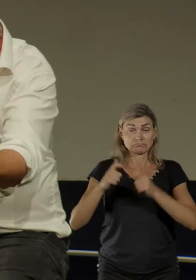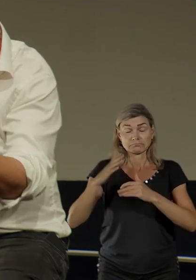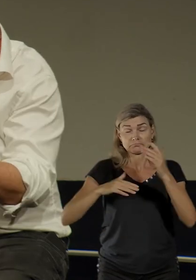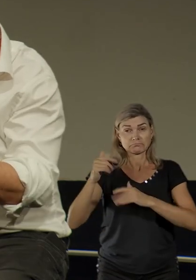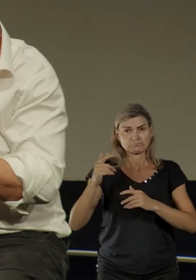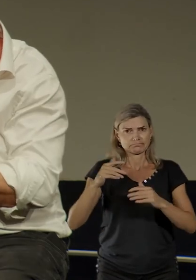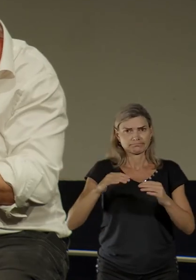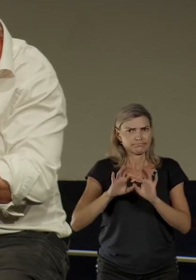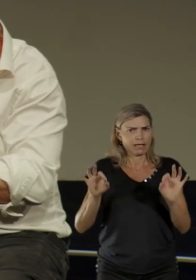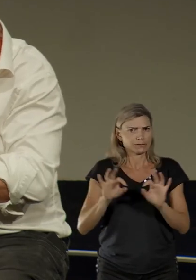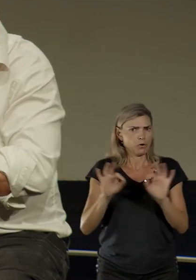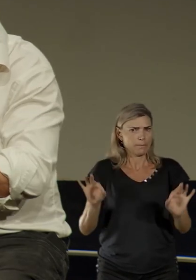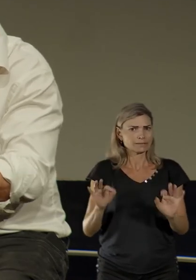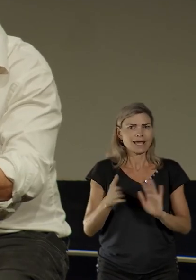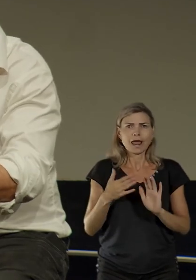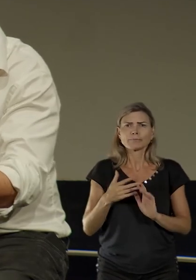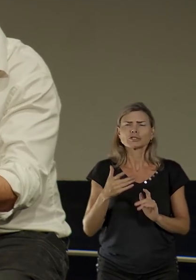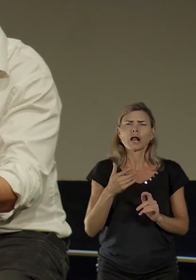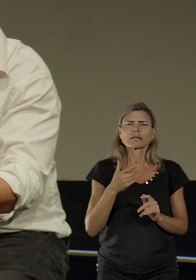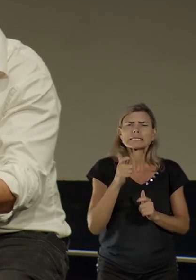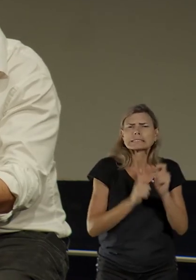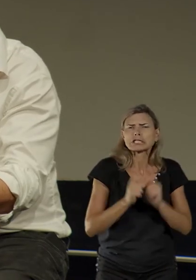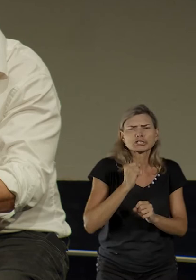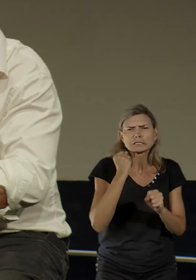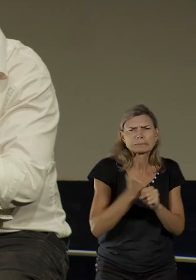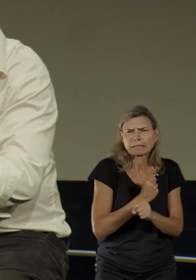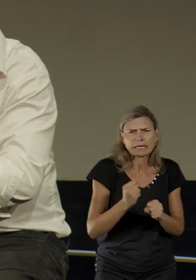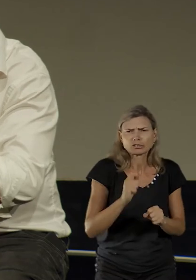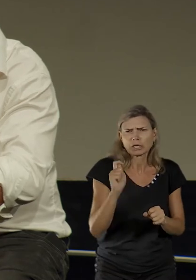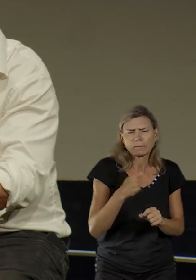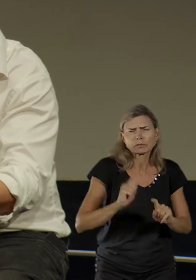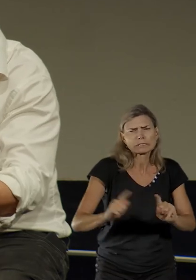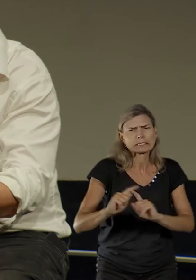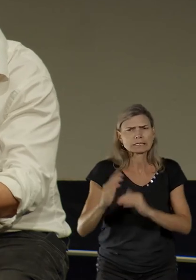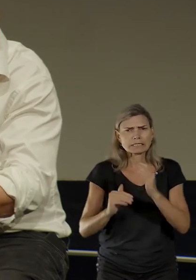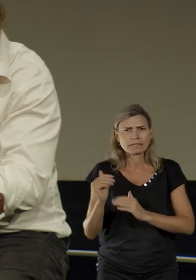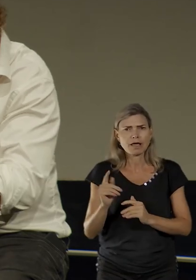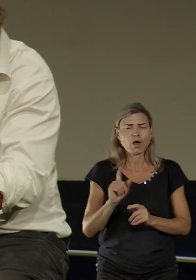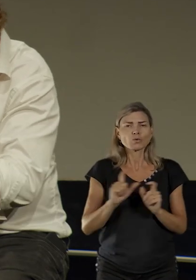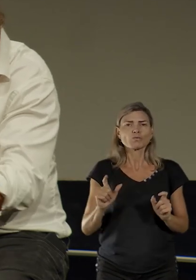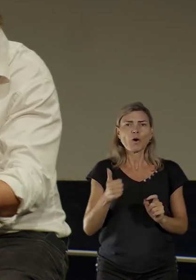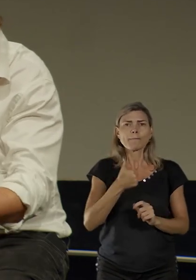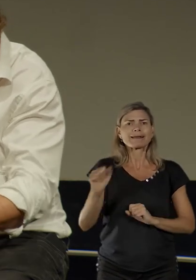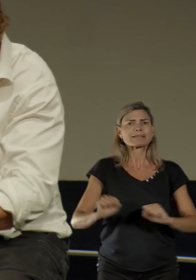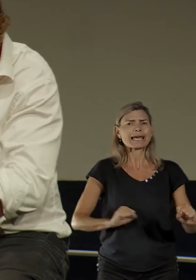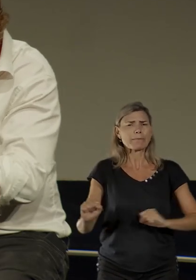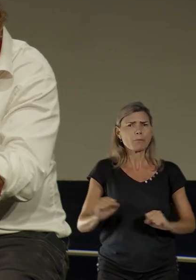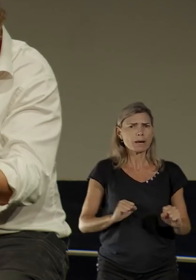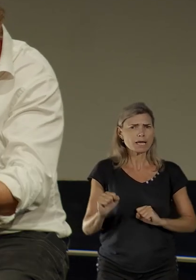protože ta společnost vyjedla ten bytový kapitál z té první republiky, moc nestavěla,